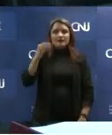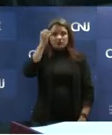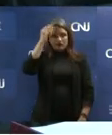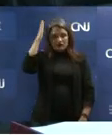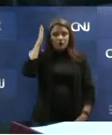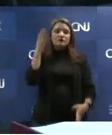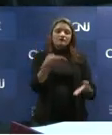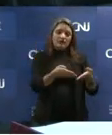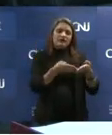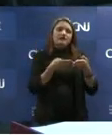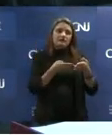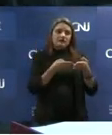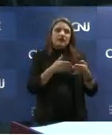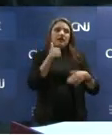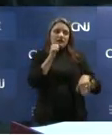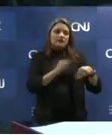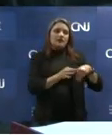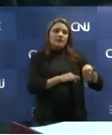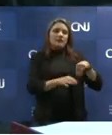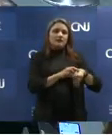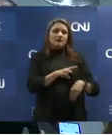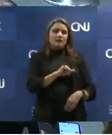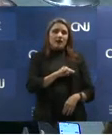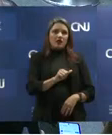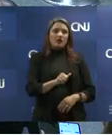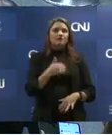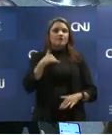a divergente presidente.